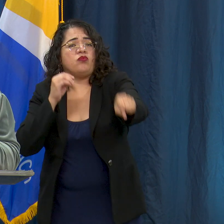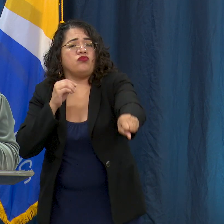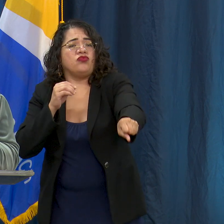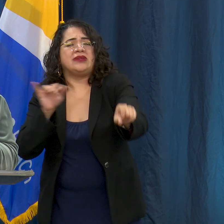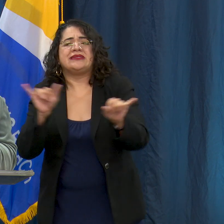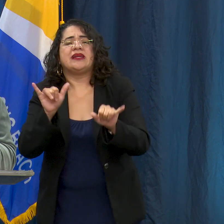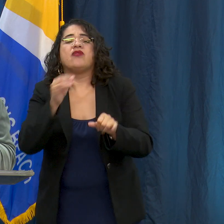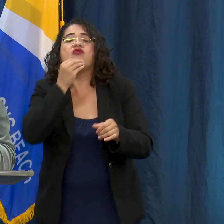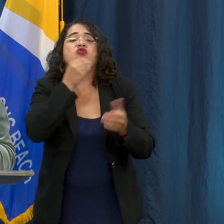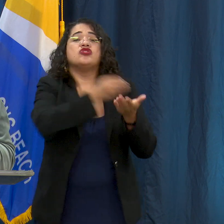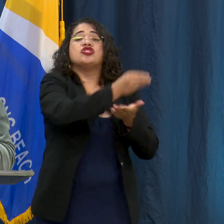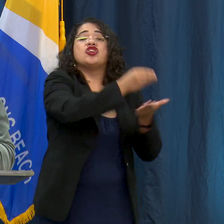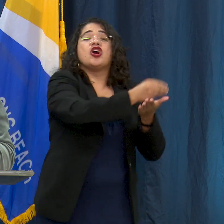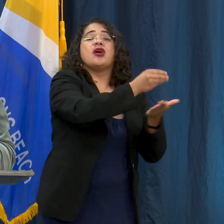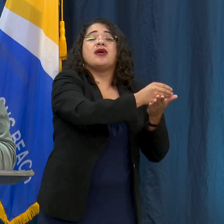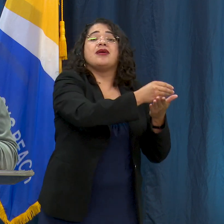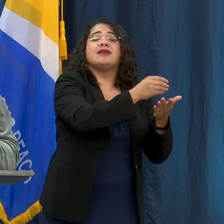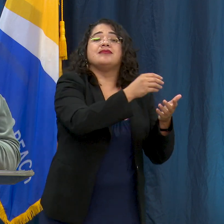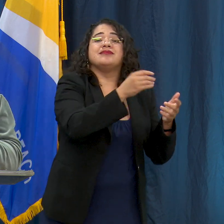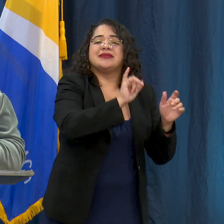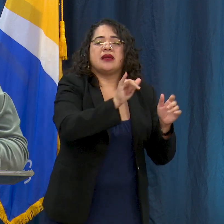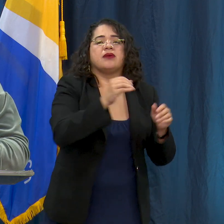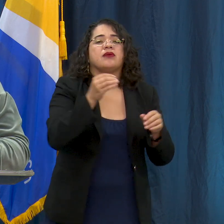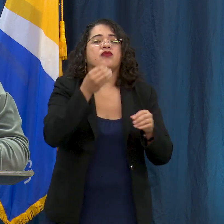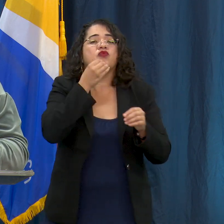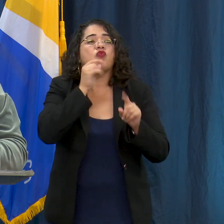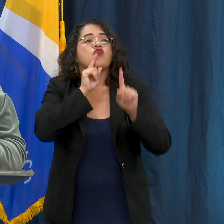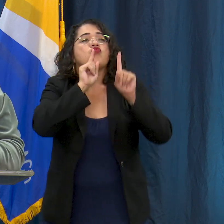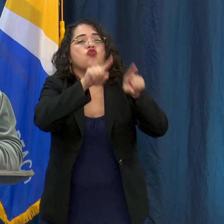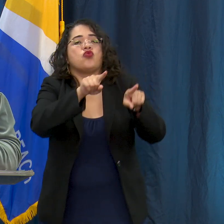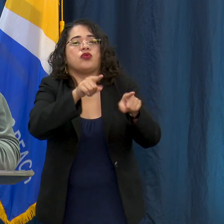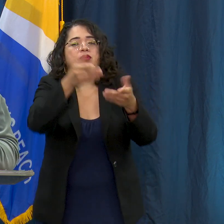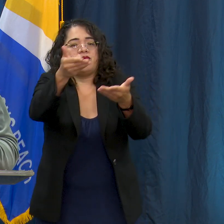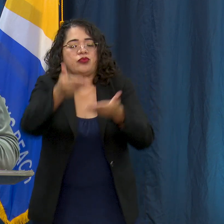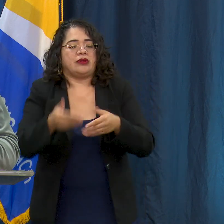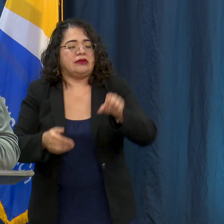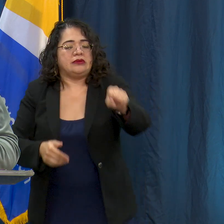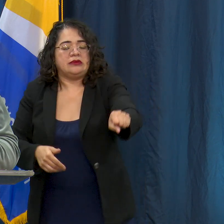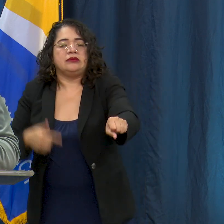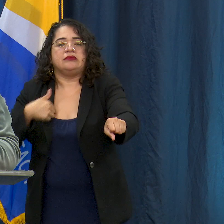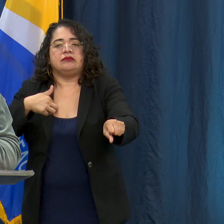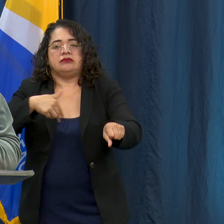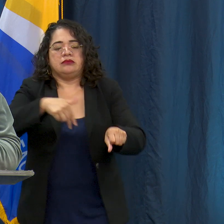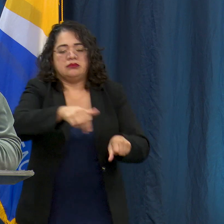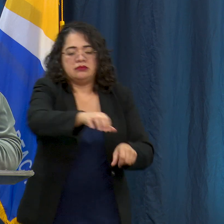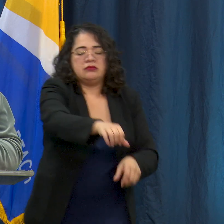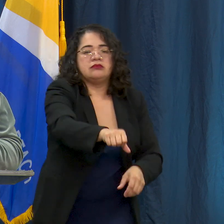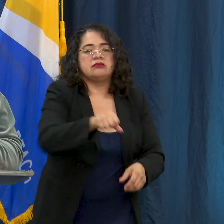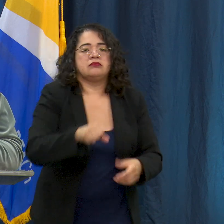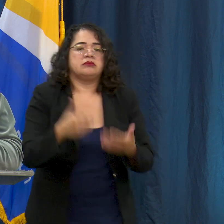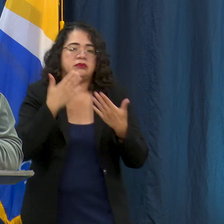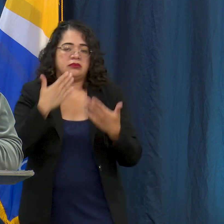que tener contacto con la persona que le estoy hablando su camino a la vez de las manos y es en fait que c'est bien otra vez